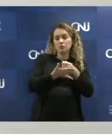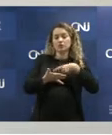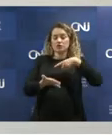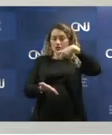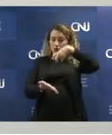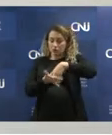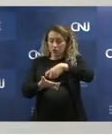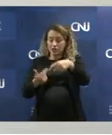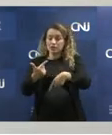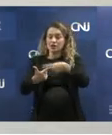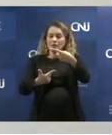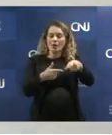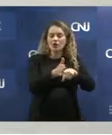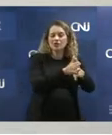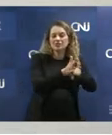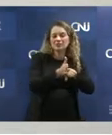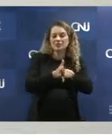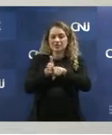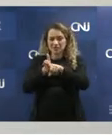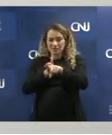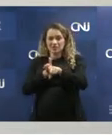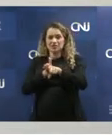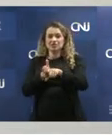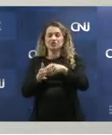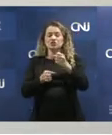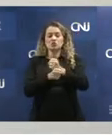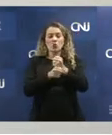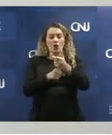Após a inspeção do ano de 2017,